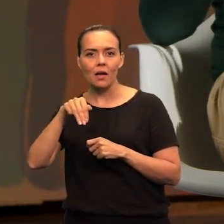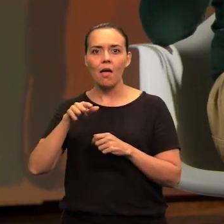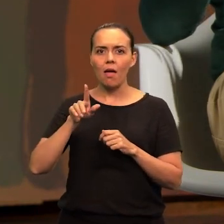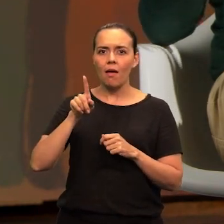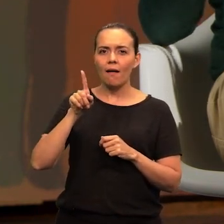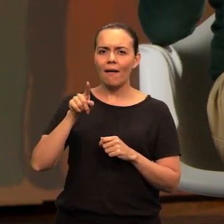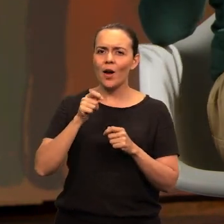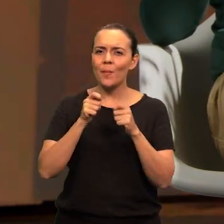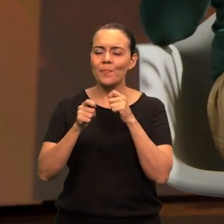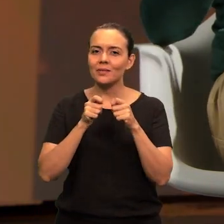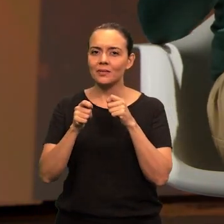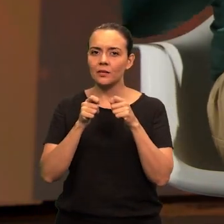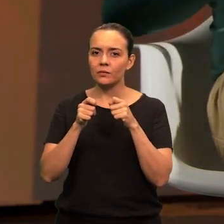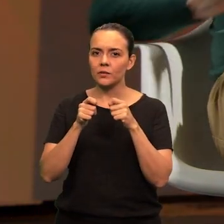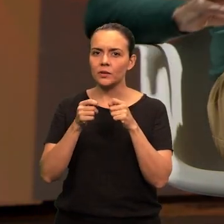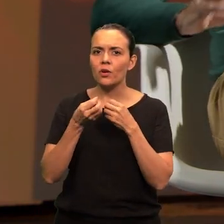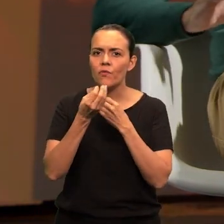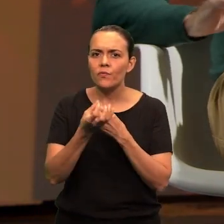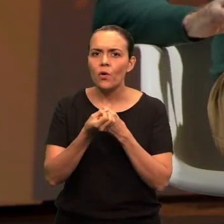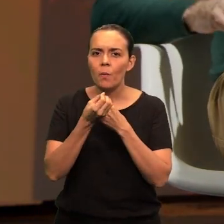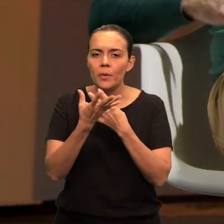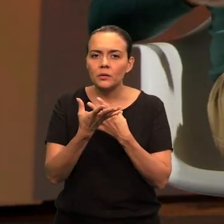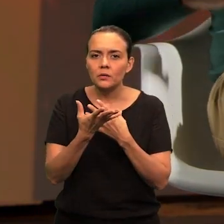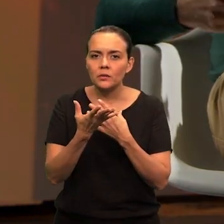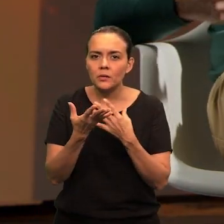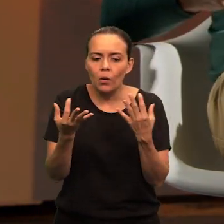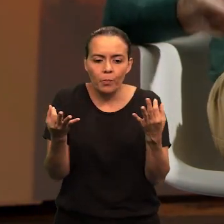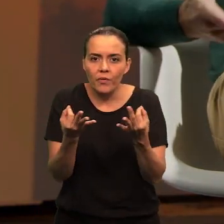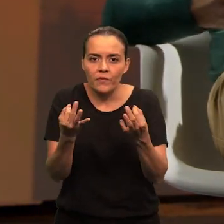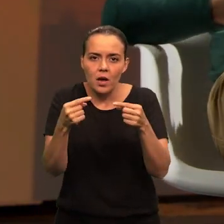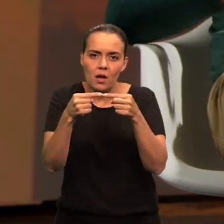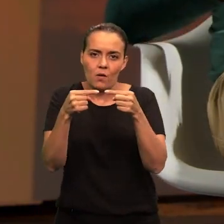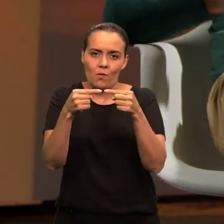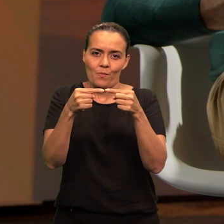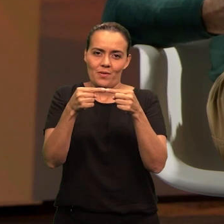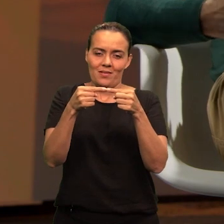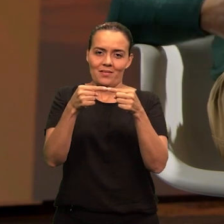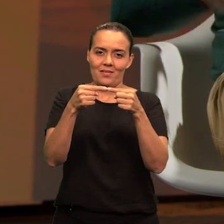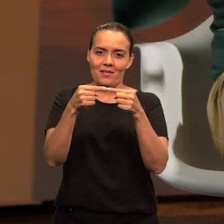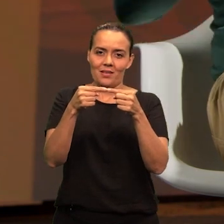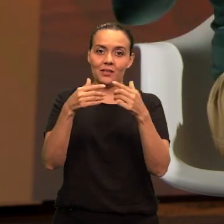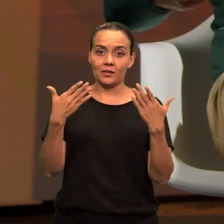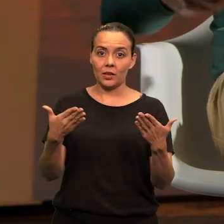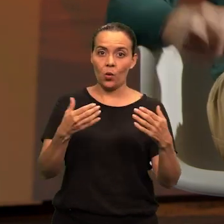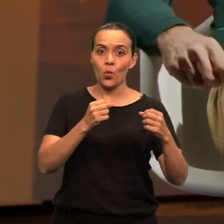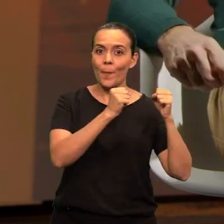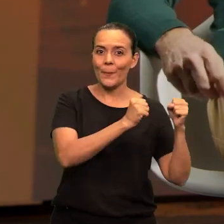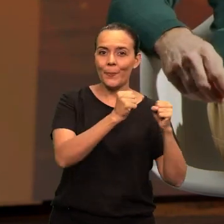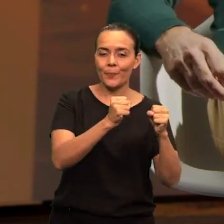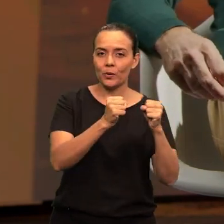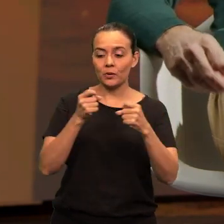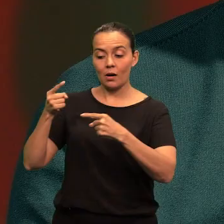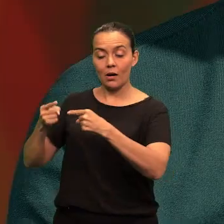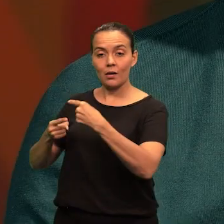extremamente atual, para gerar reflexões sobre essas vinculações entre o poder e a política.